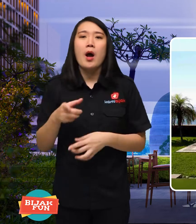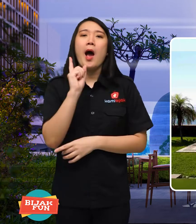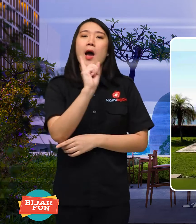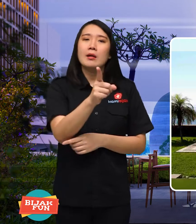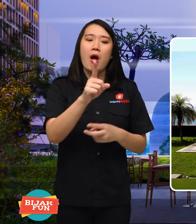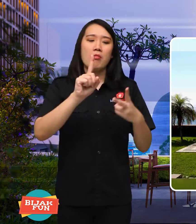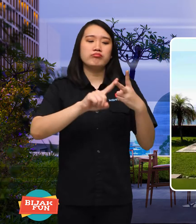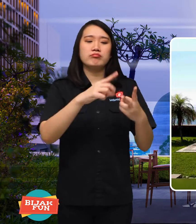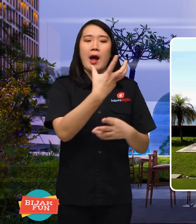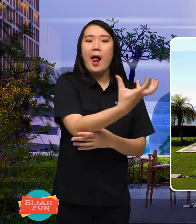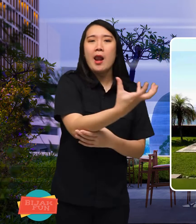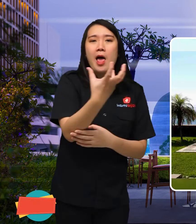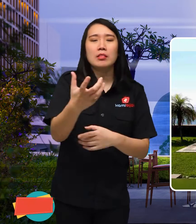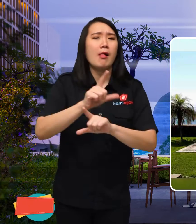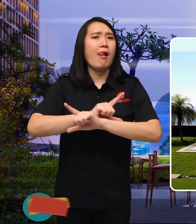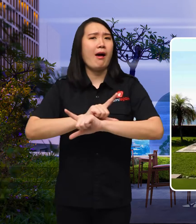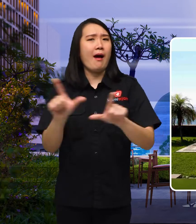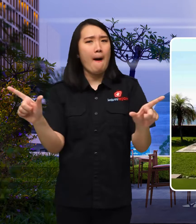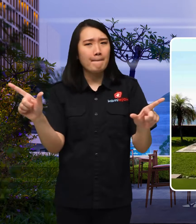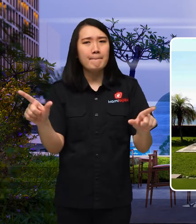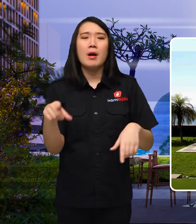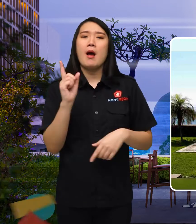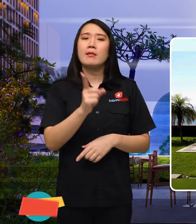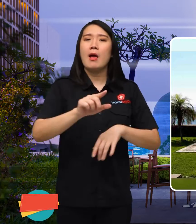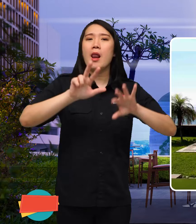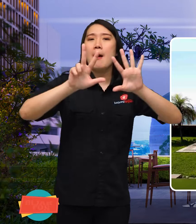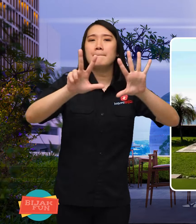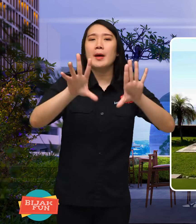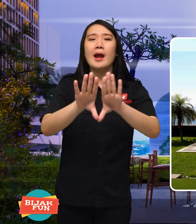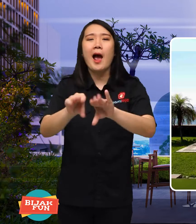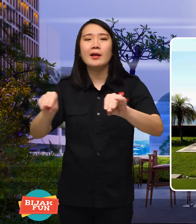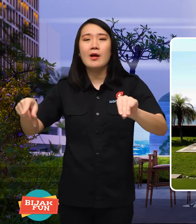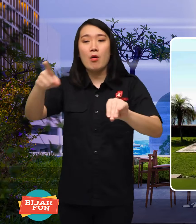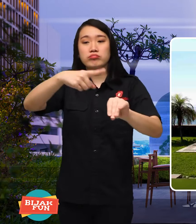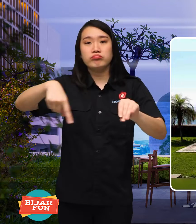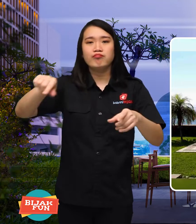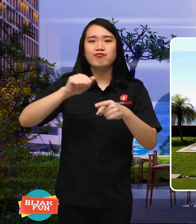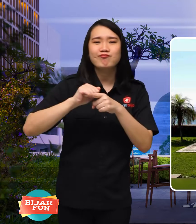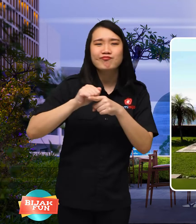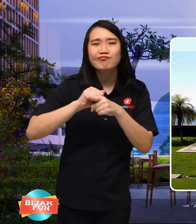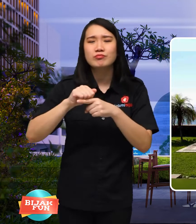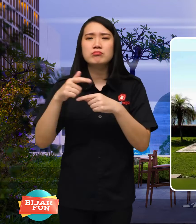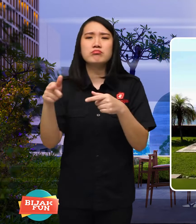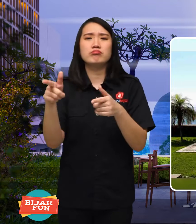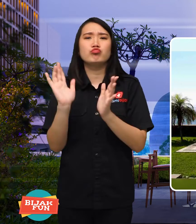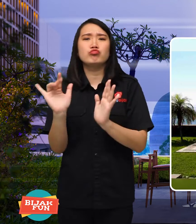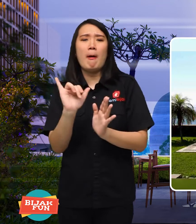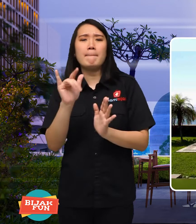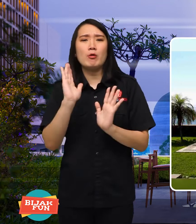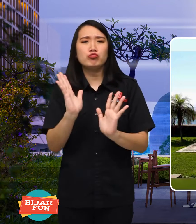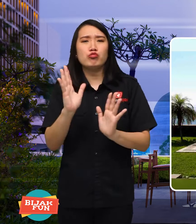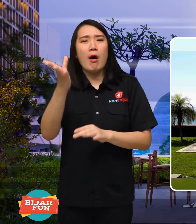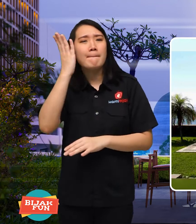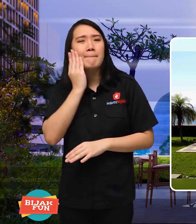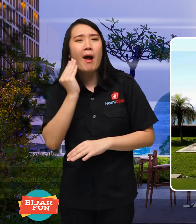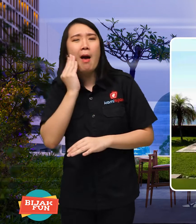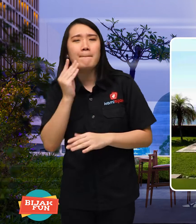Di sini difasilitasi dengan alat-alat yang lengkap, 8 karyawan terlatih yang berpengalaman,